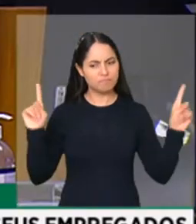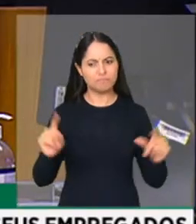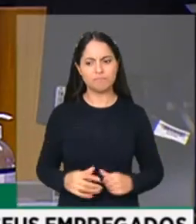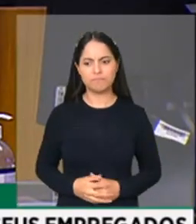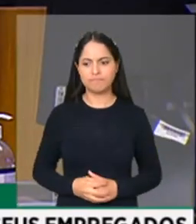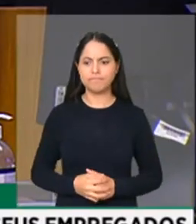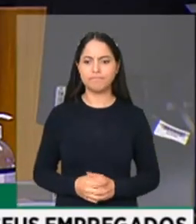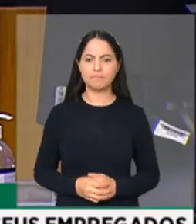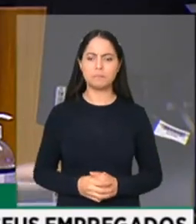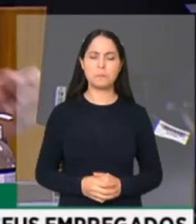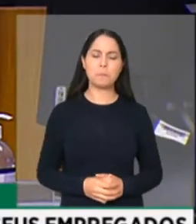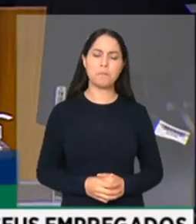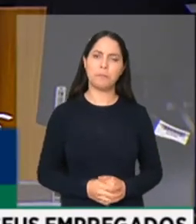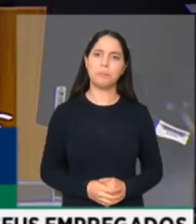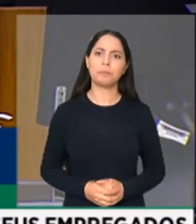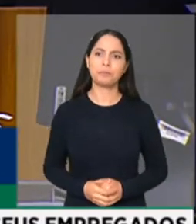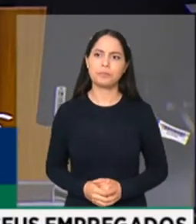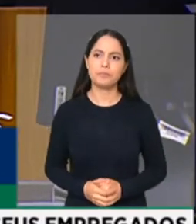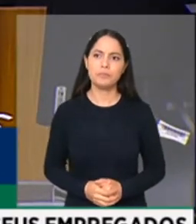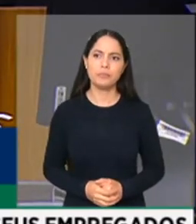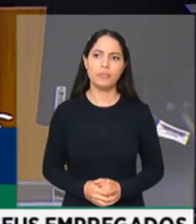FURA-FILA /KPEFL DIANTE DA MAIOR PANDEMIA DA NOSSA HISTÓ RIA, SENHOR PRESIDENTE.